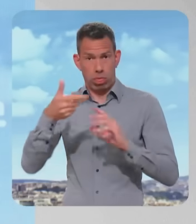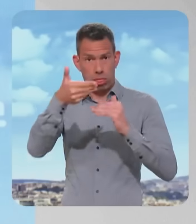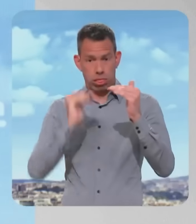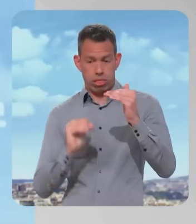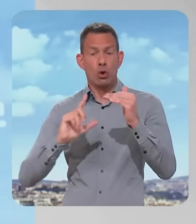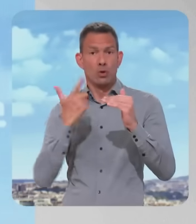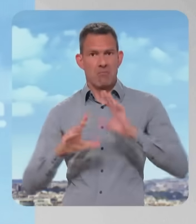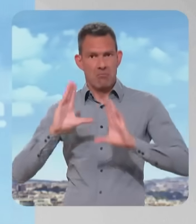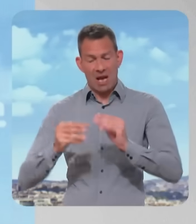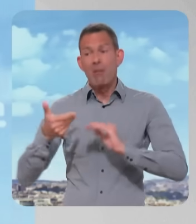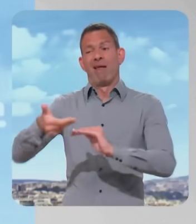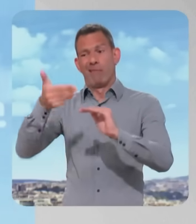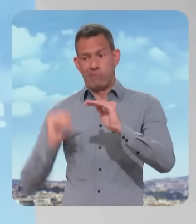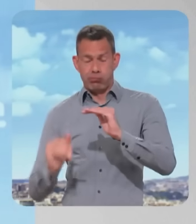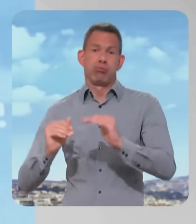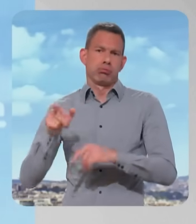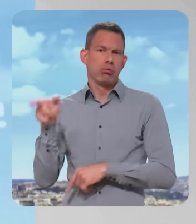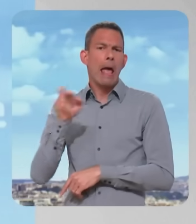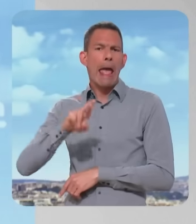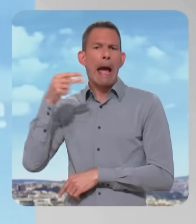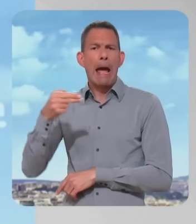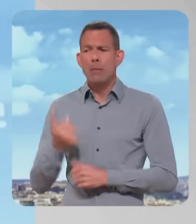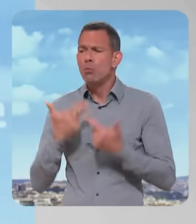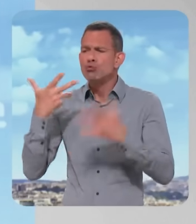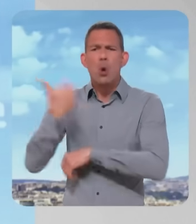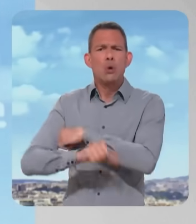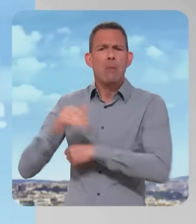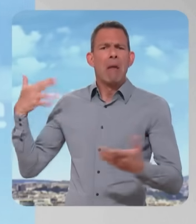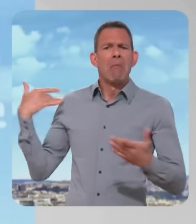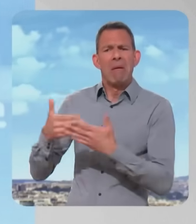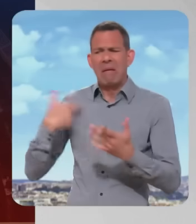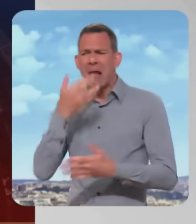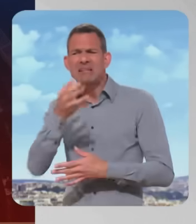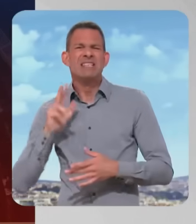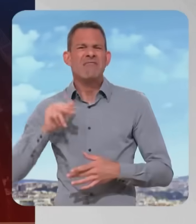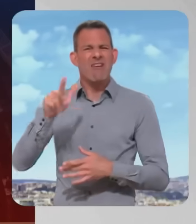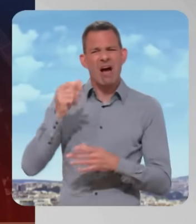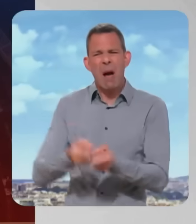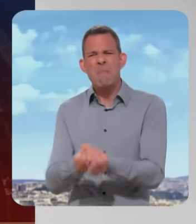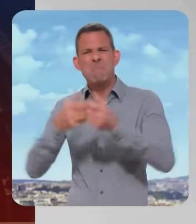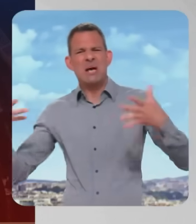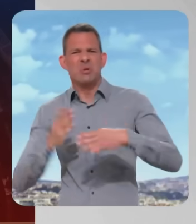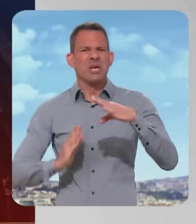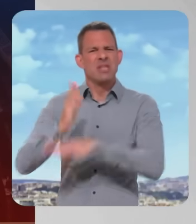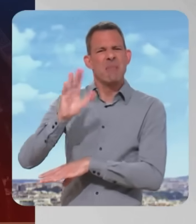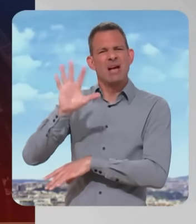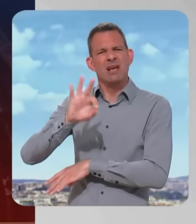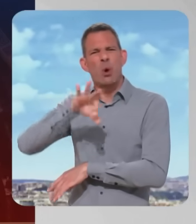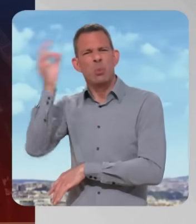On a l'impression que c'est un peu "L'Ecole des fans". Tout le monde a gagné mais il n'y a pas vraiment de vainqueur. Que doit et que peut faire E.Macron?